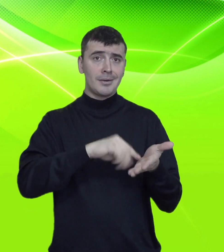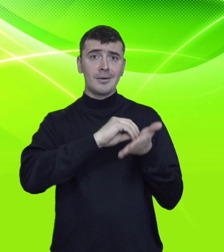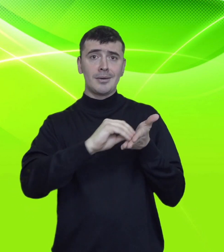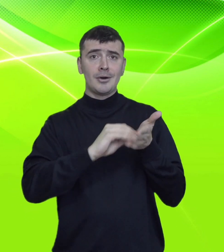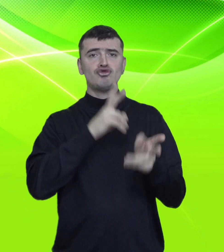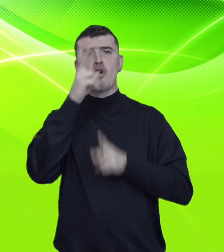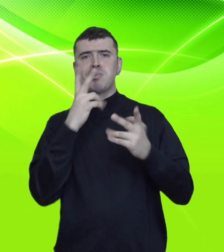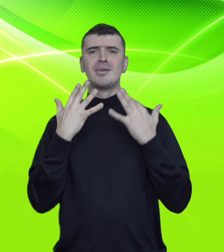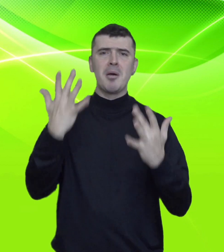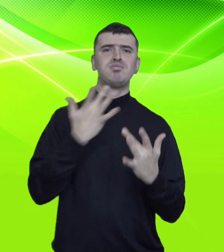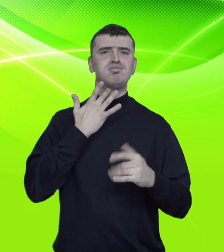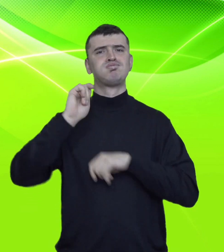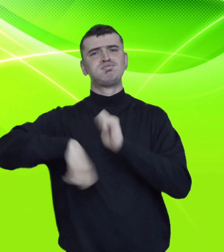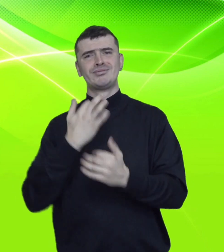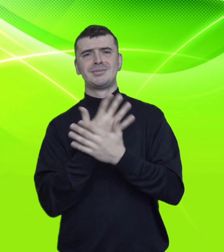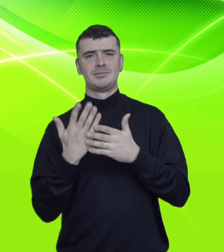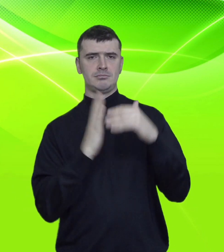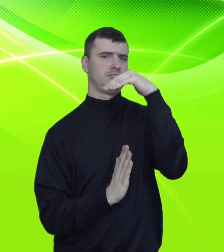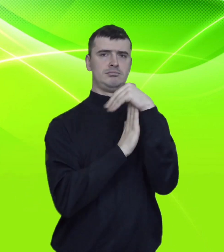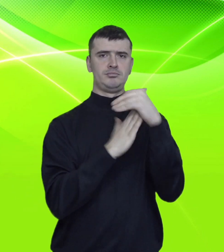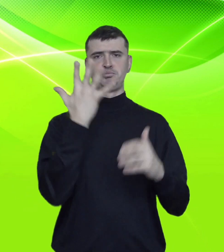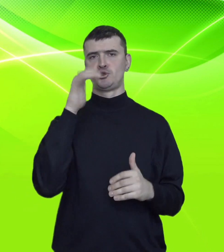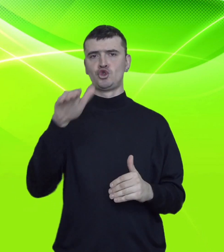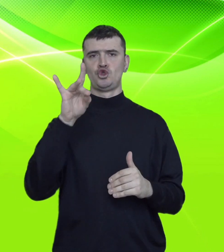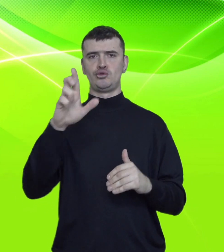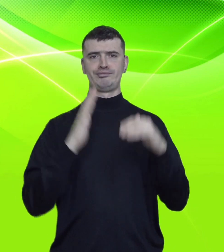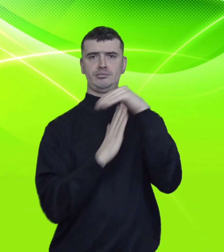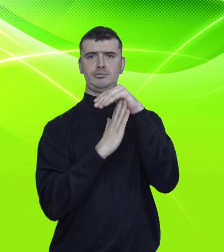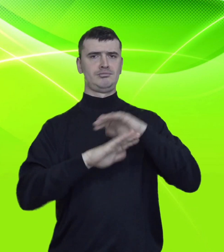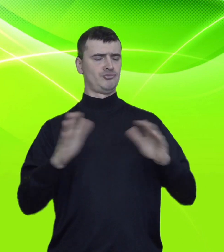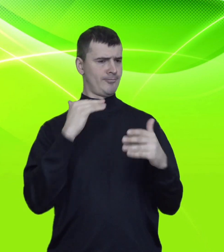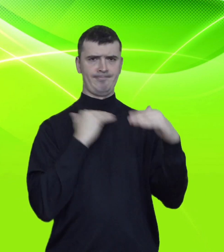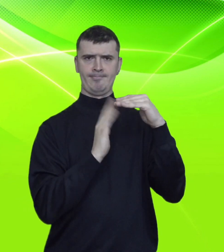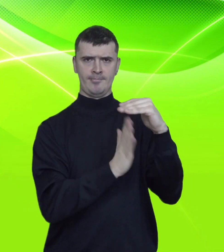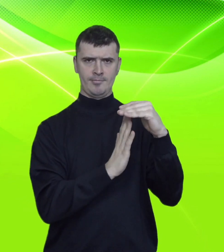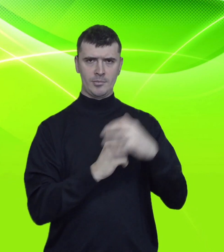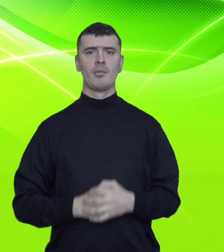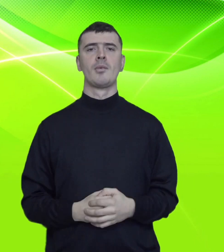если размер требований о взыскании денежных сумм не превышает 500 тысяч рублей